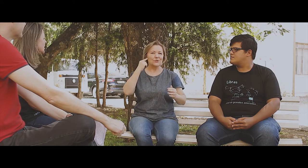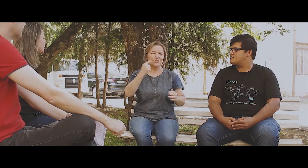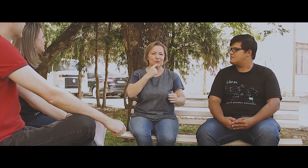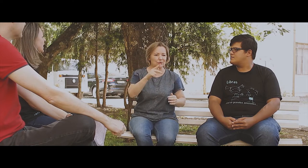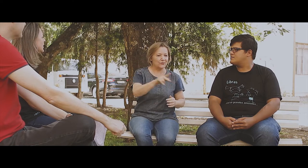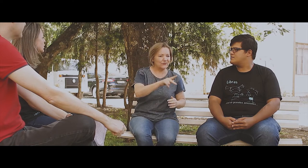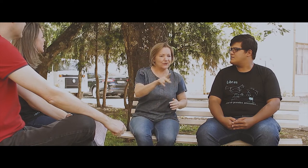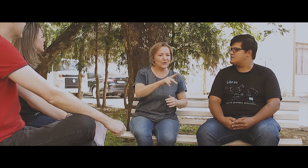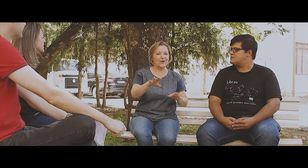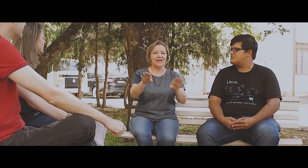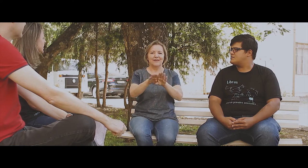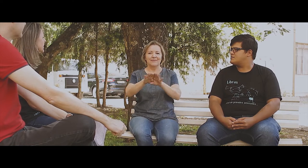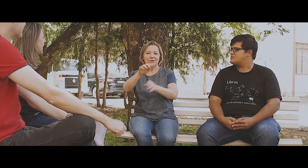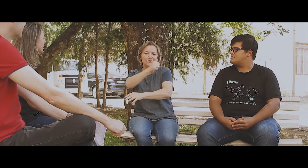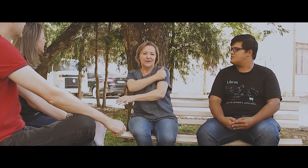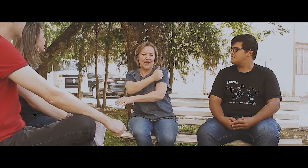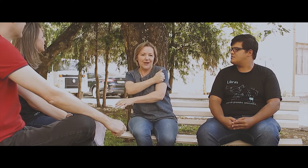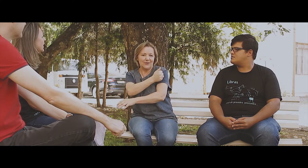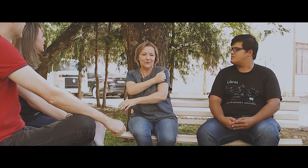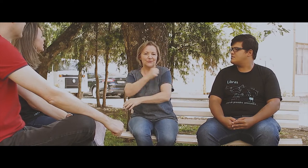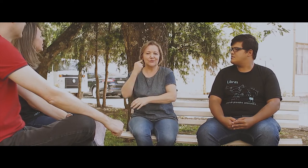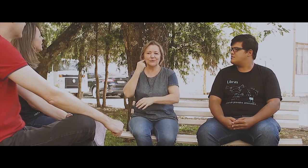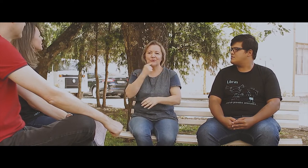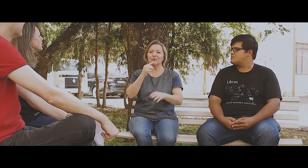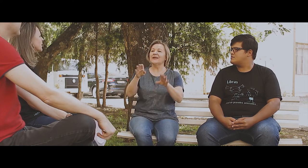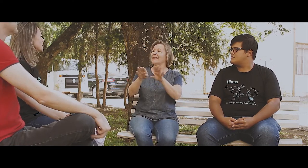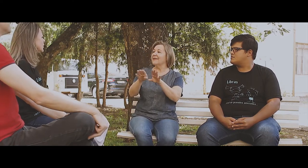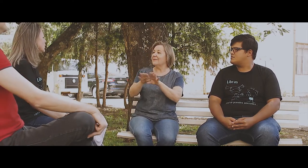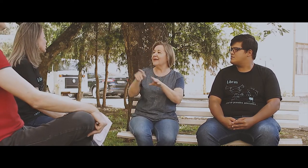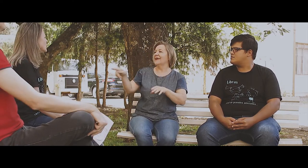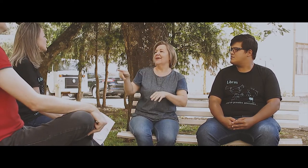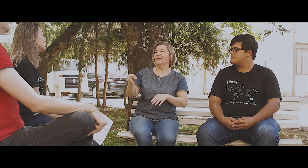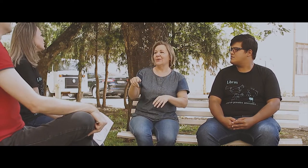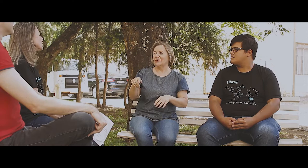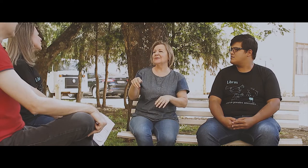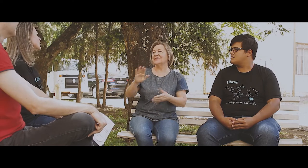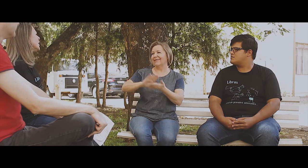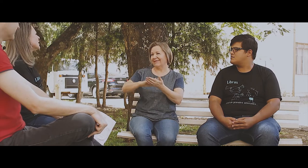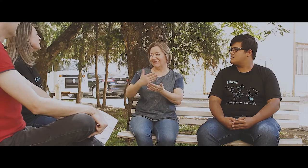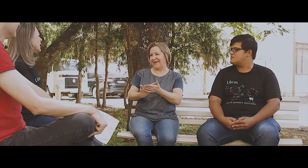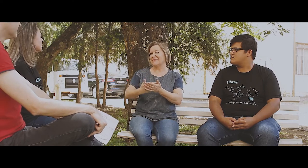para falar sobre acessibilidade né, também os alunos surdos, também os